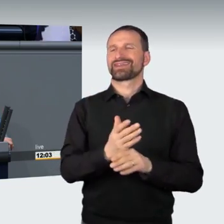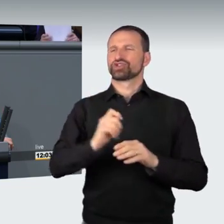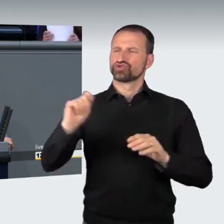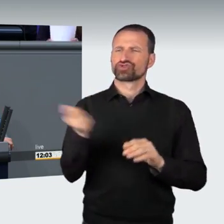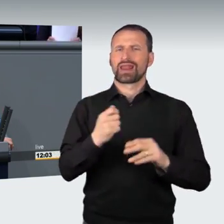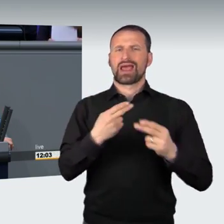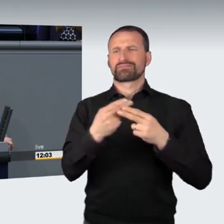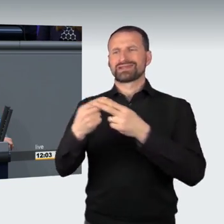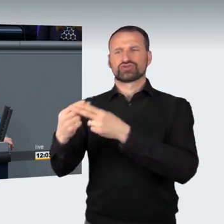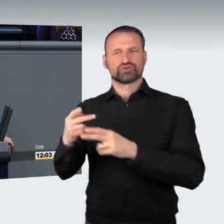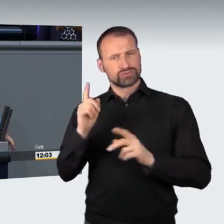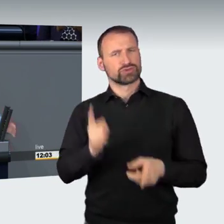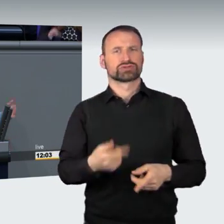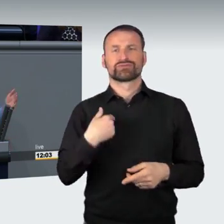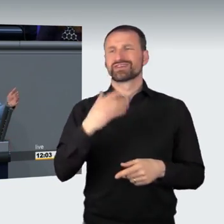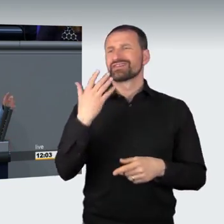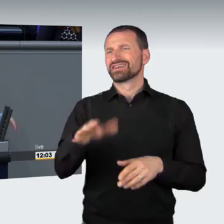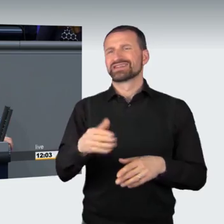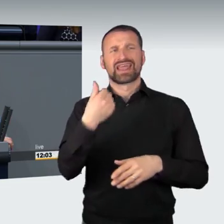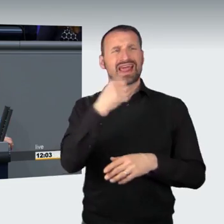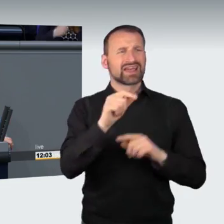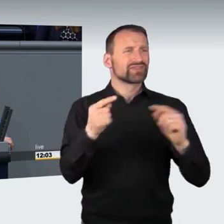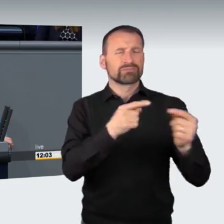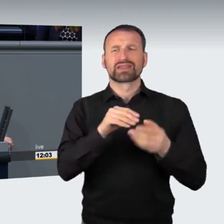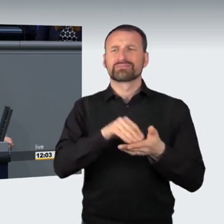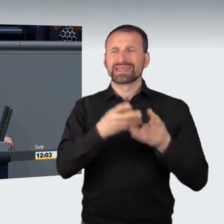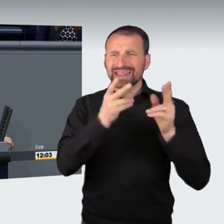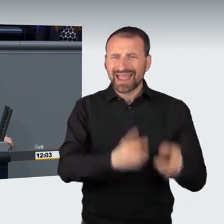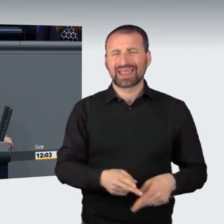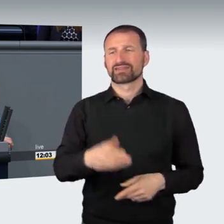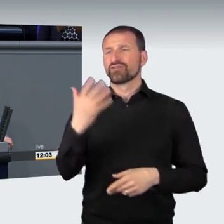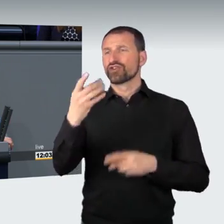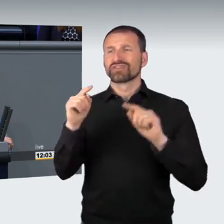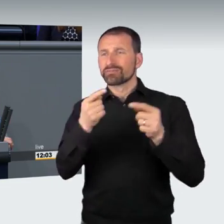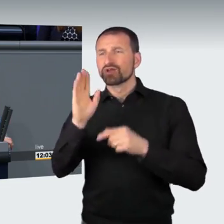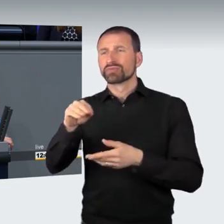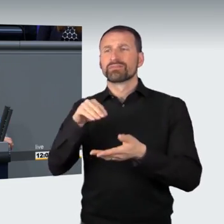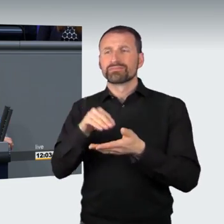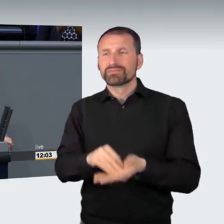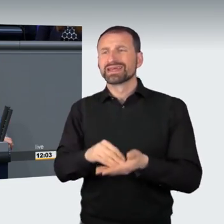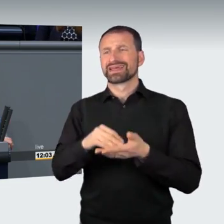und Mietenpolitik geführt. Von der Koalition kam nur ein Gesetz zur Mietpreisbremse, bei dem außer der Überschrift einfach nichts stimmt.